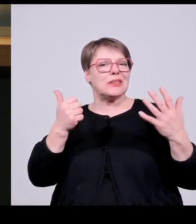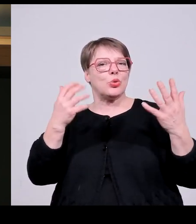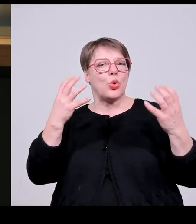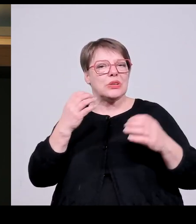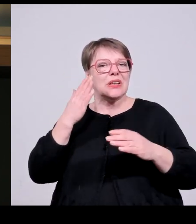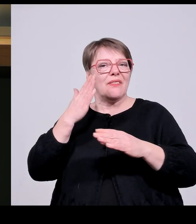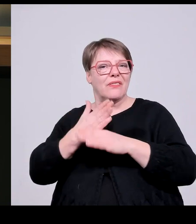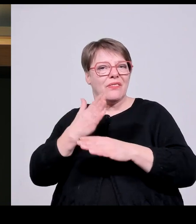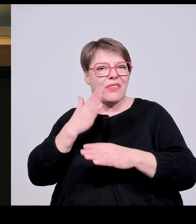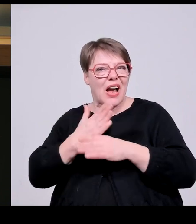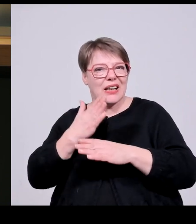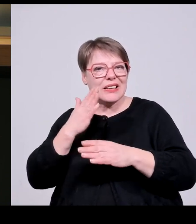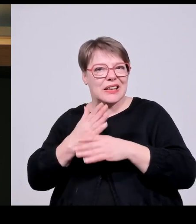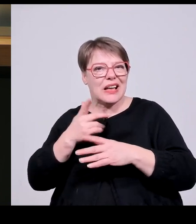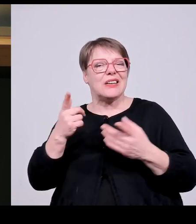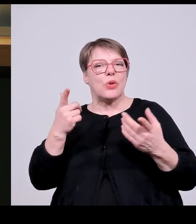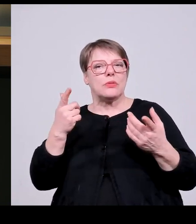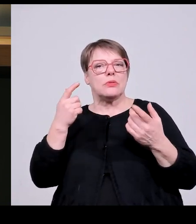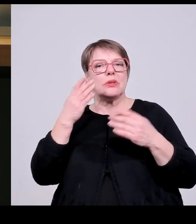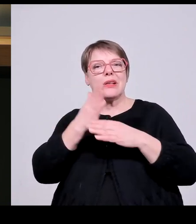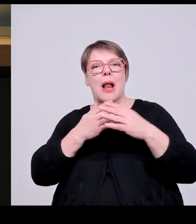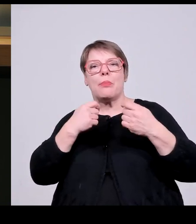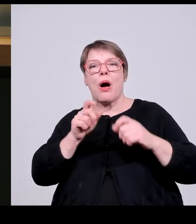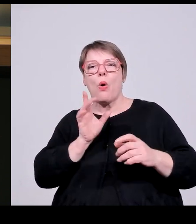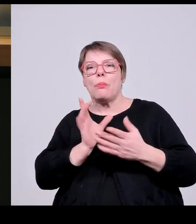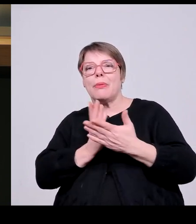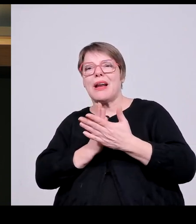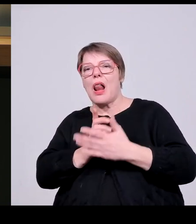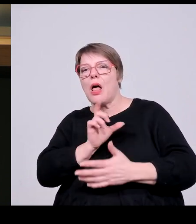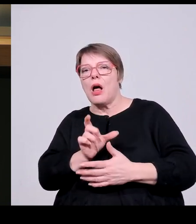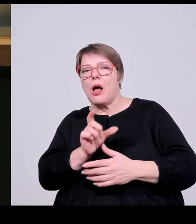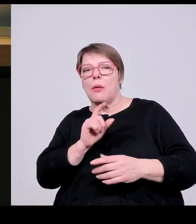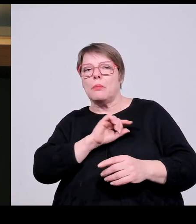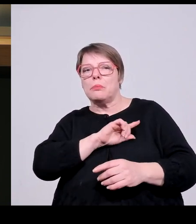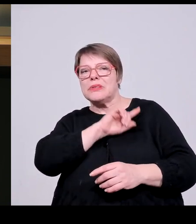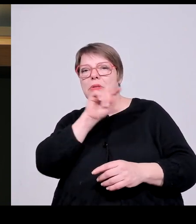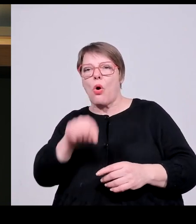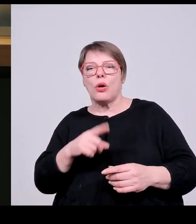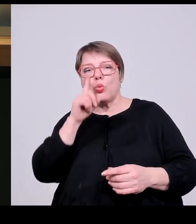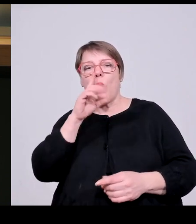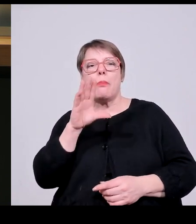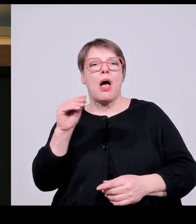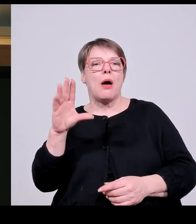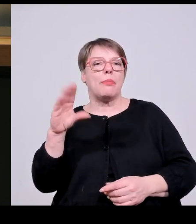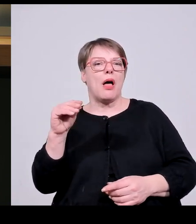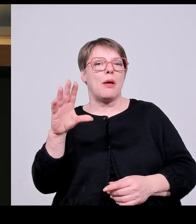Karlshorst bis Chemnitzer und in Biesdorf um bis zu hunderttausend Durchfahrten pro